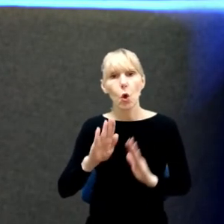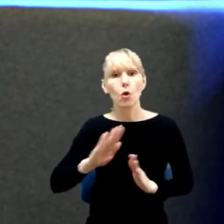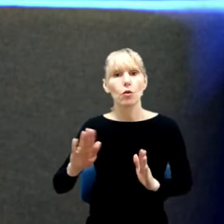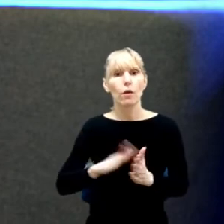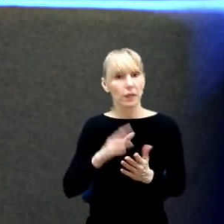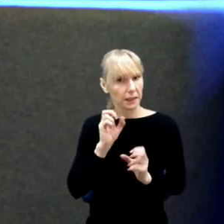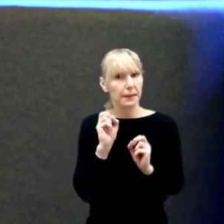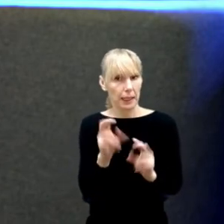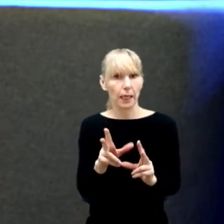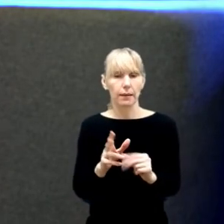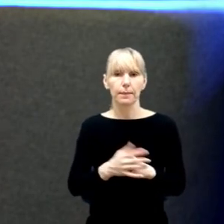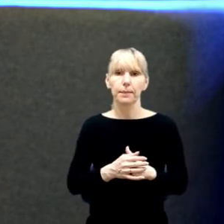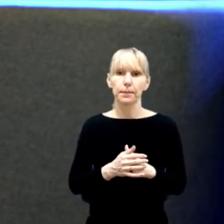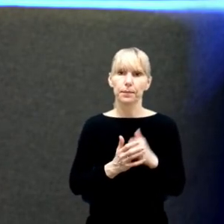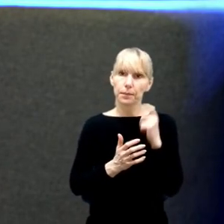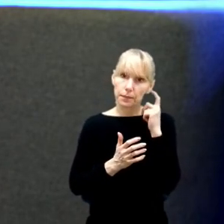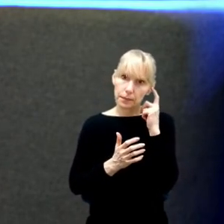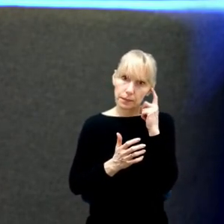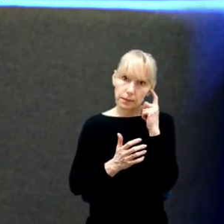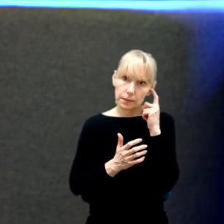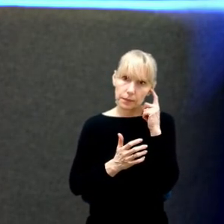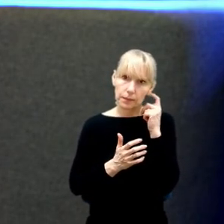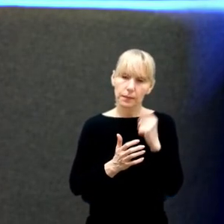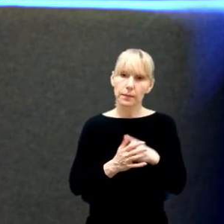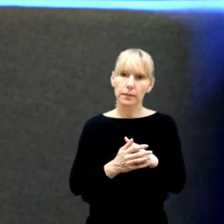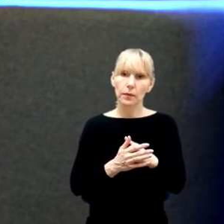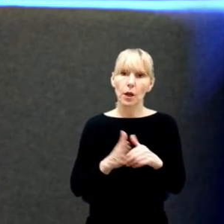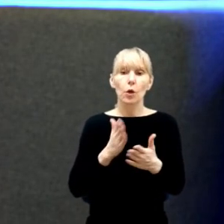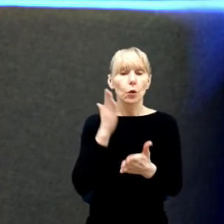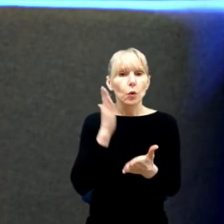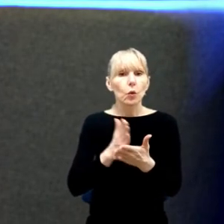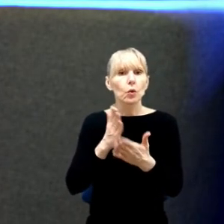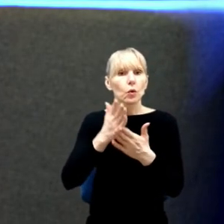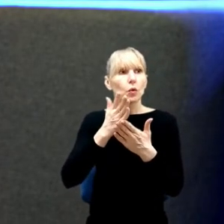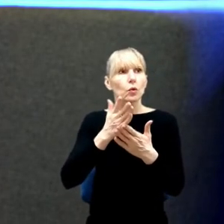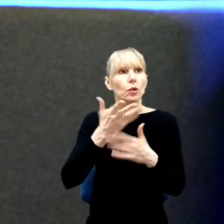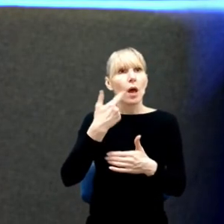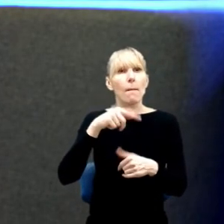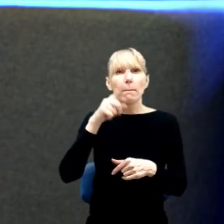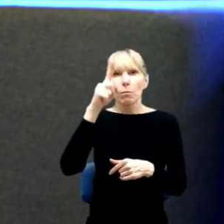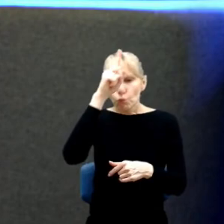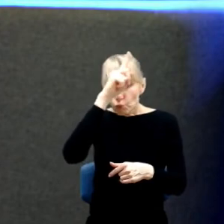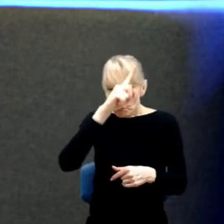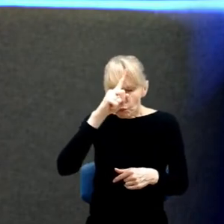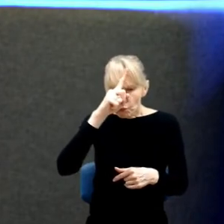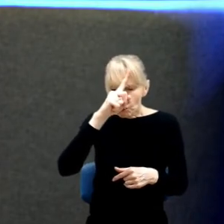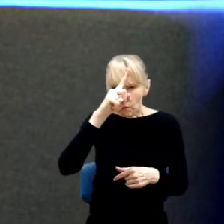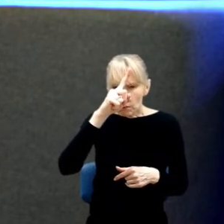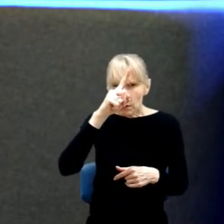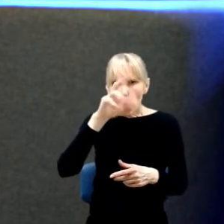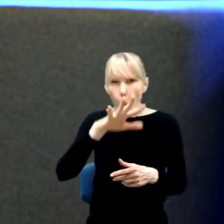No i jak robiliśmy badania młodzieży z klas maturalnych,